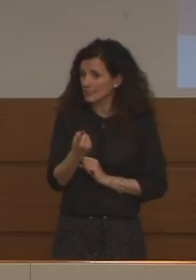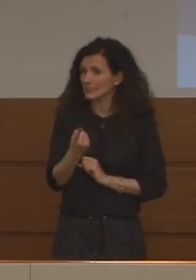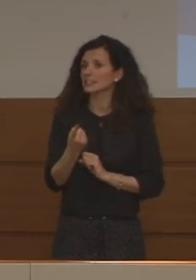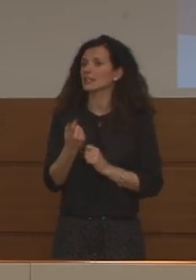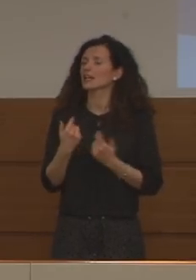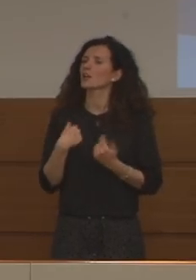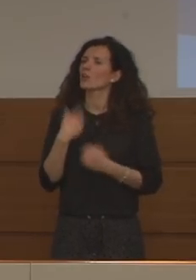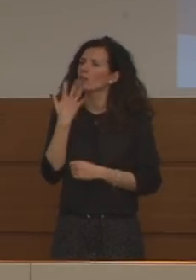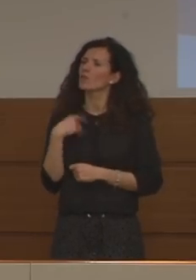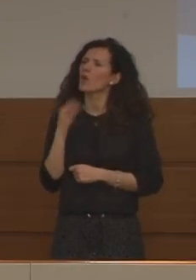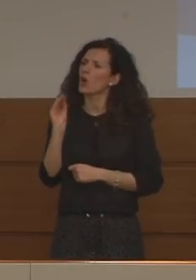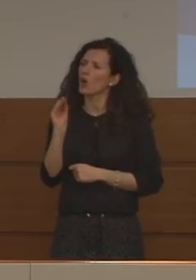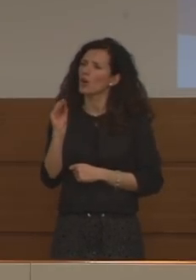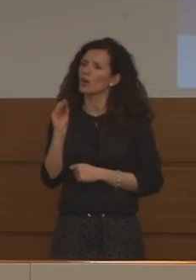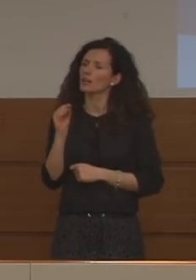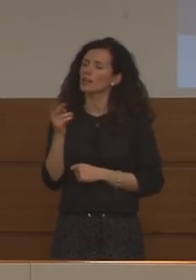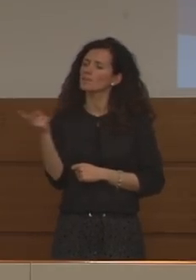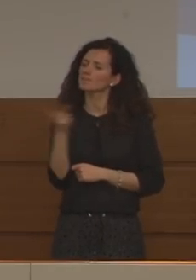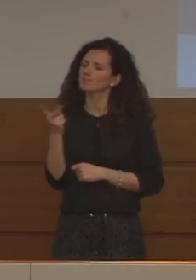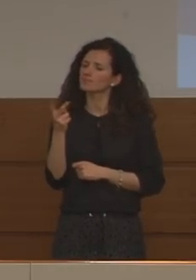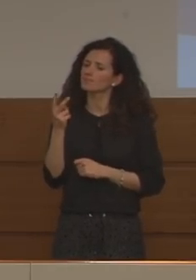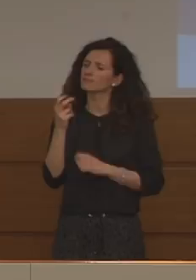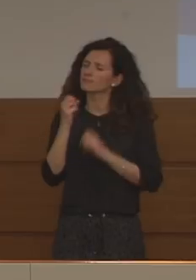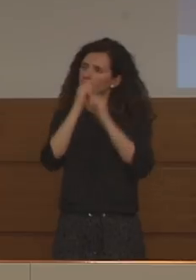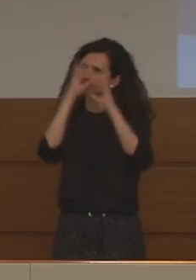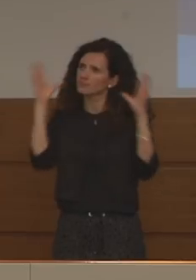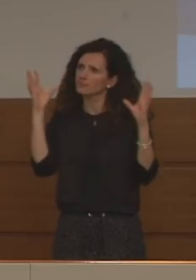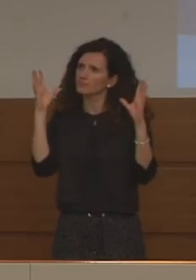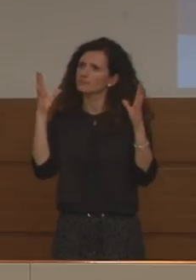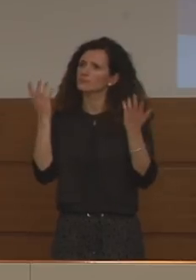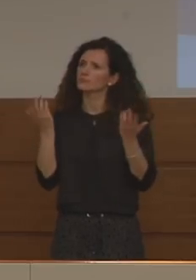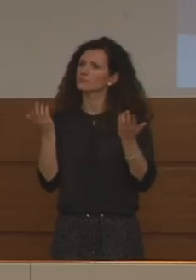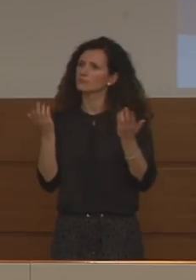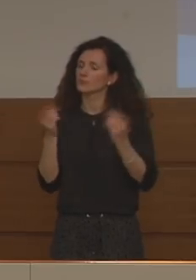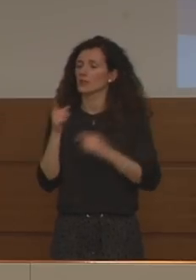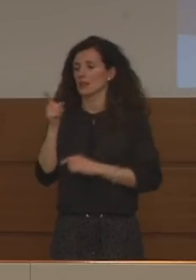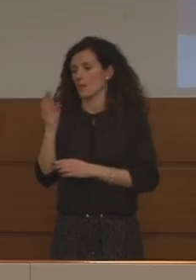chiedervi questo: qual è la vostra analisi? a lei il professore